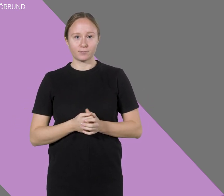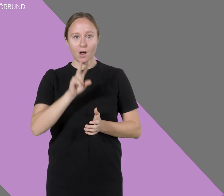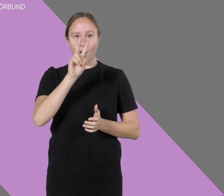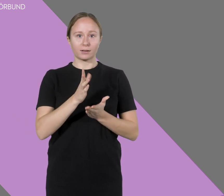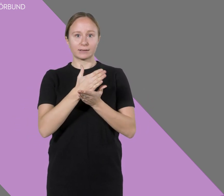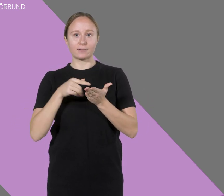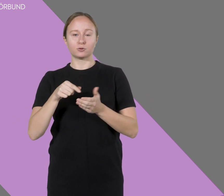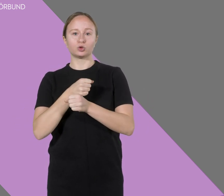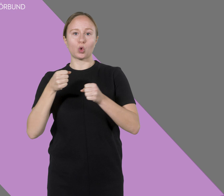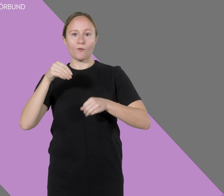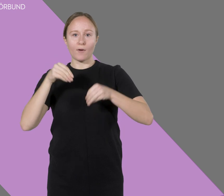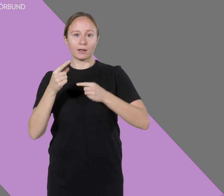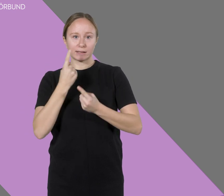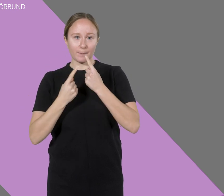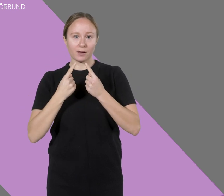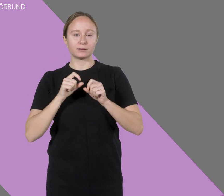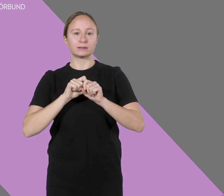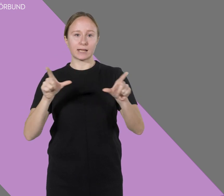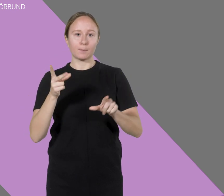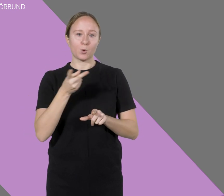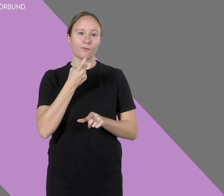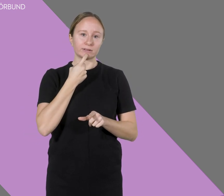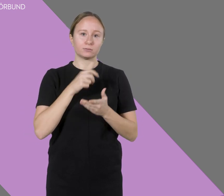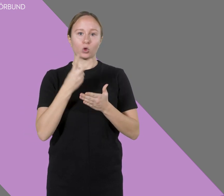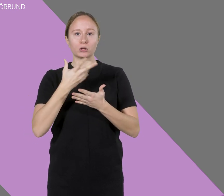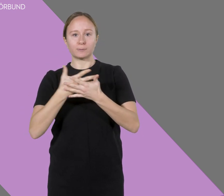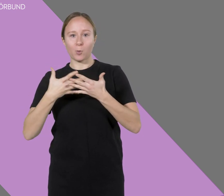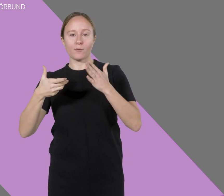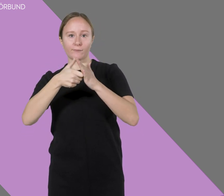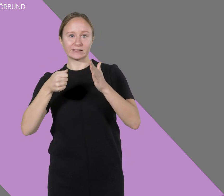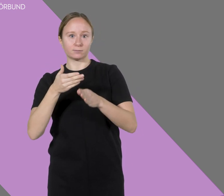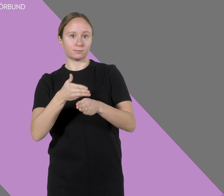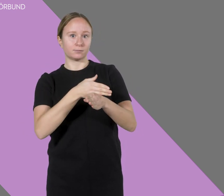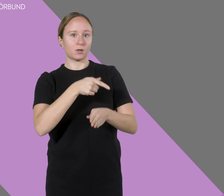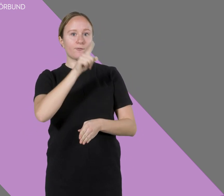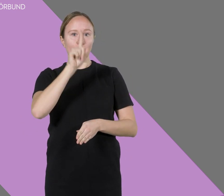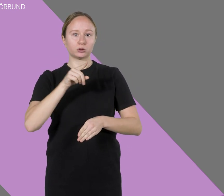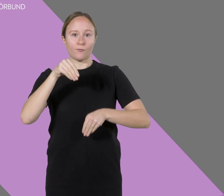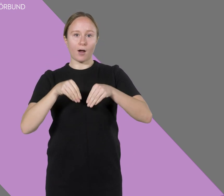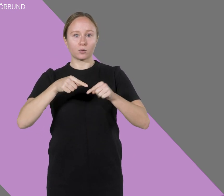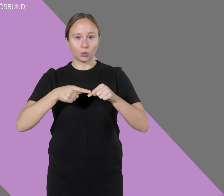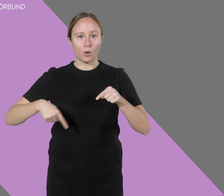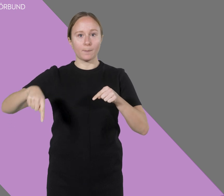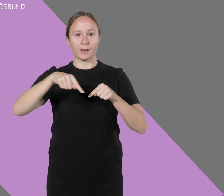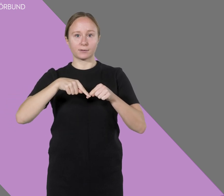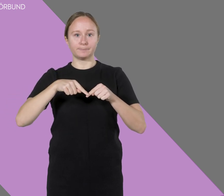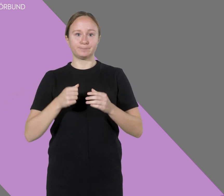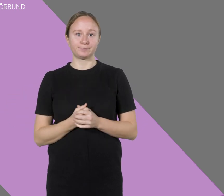Andra delen av den stora valdebatten sänds i både finsk och tvåspråkig version - strax före den första valomgången.